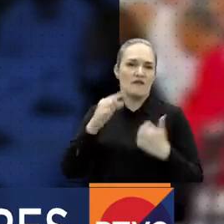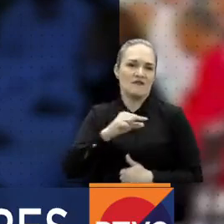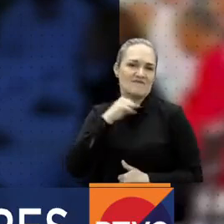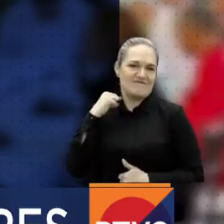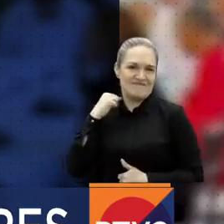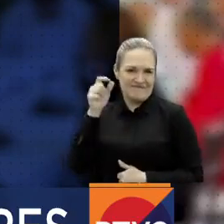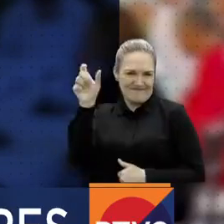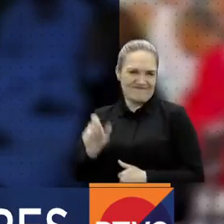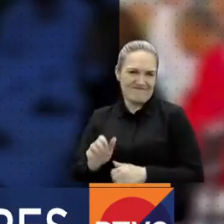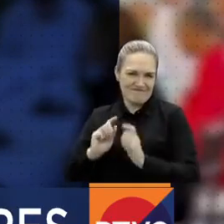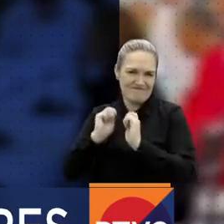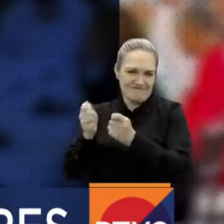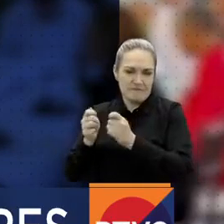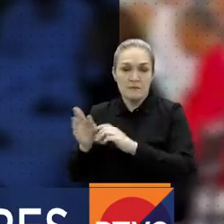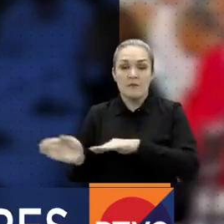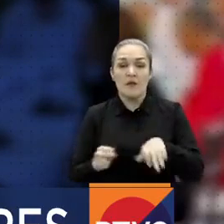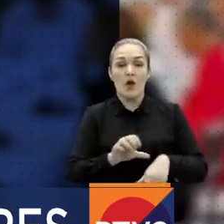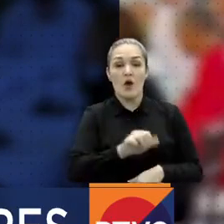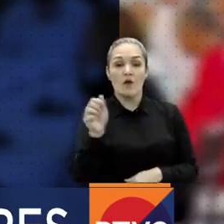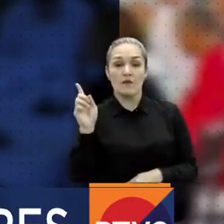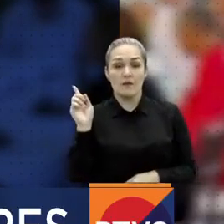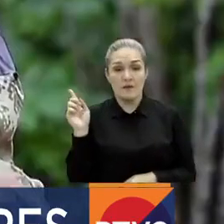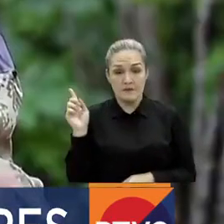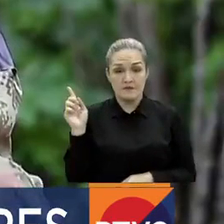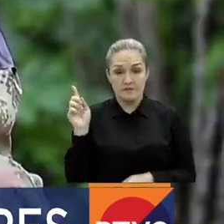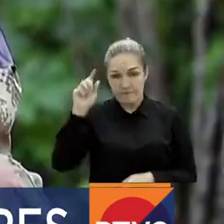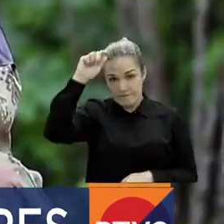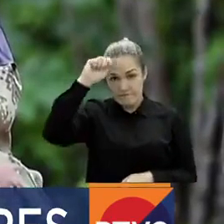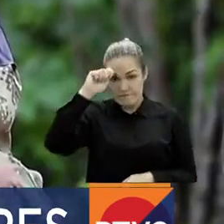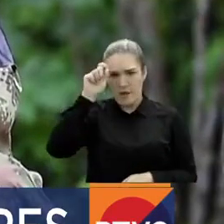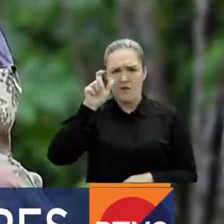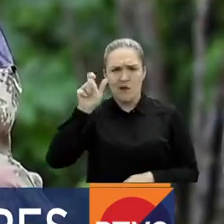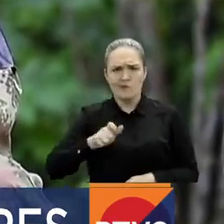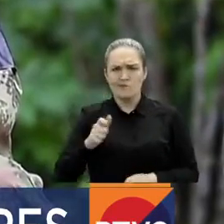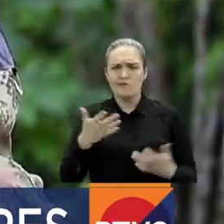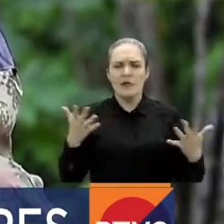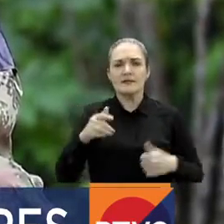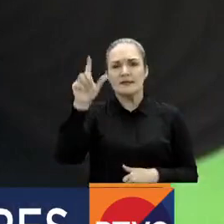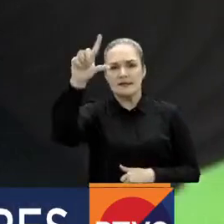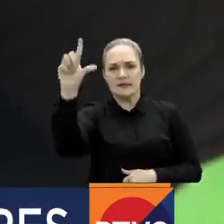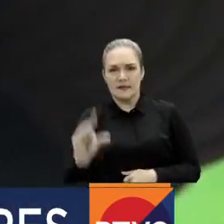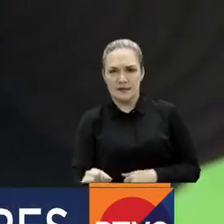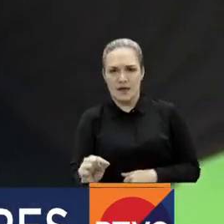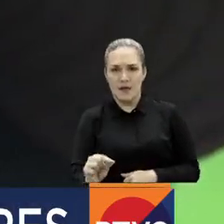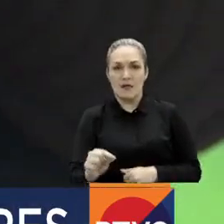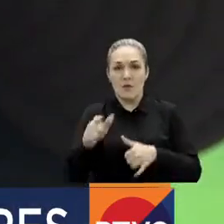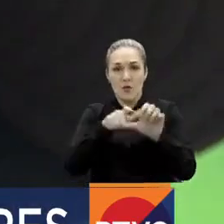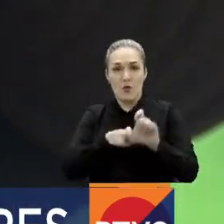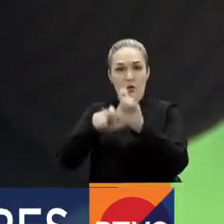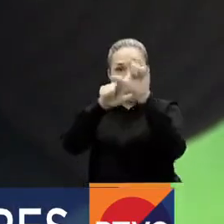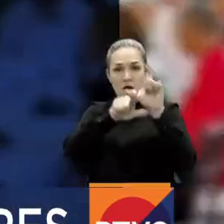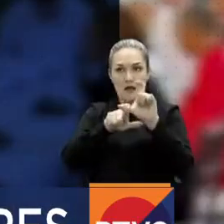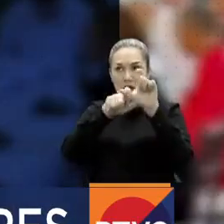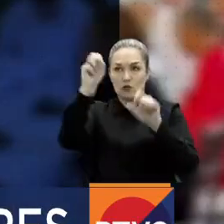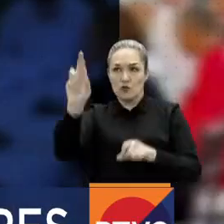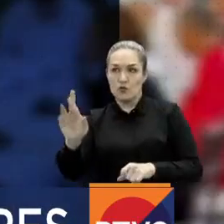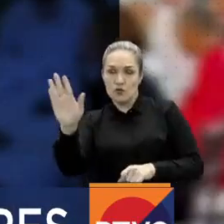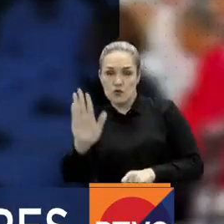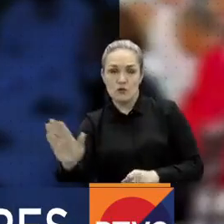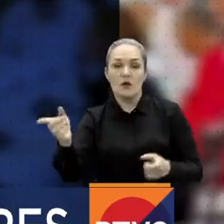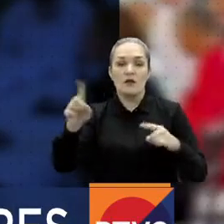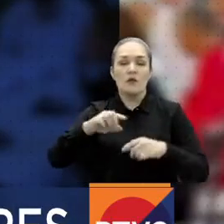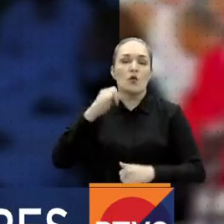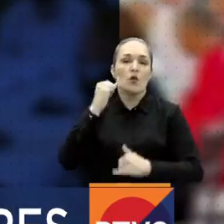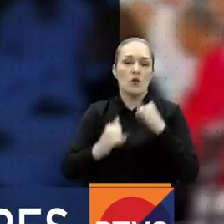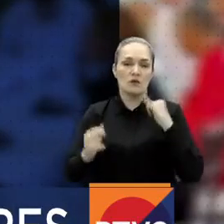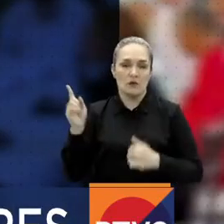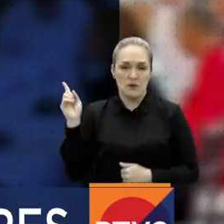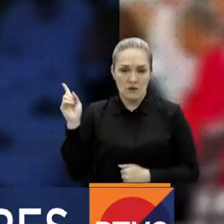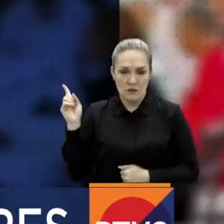Y ES, OPERE CON ELSA DE EL PEZ,